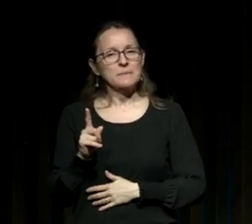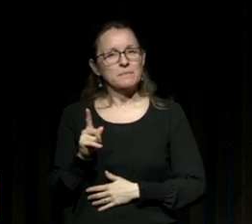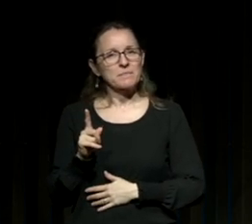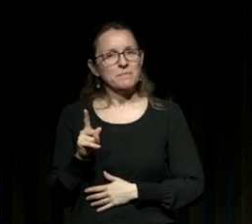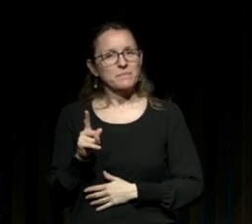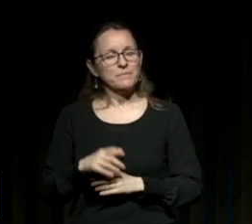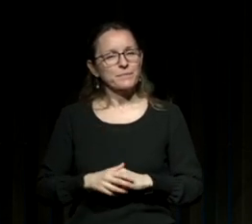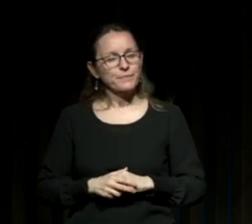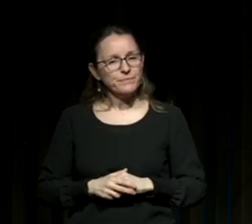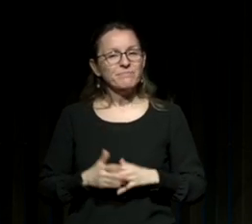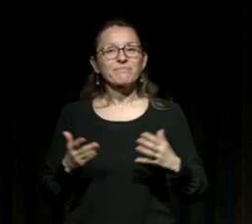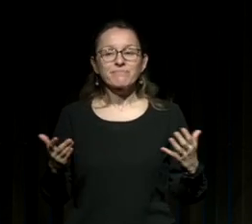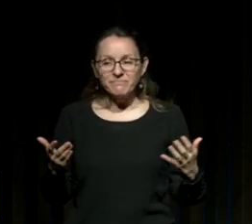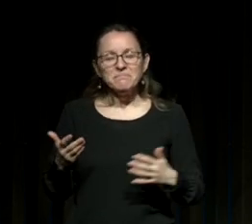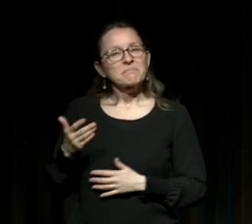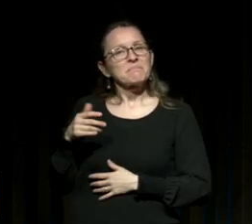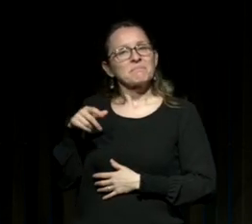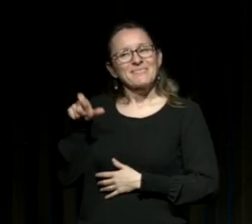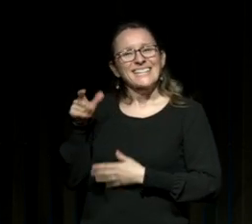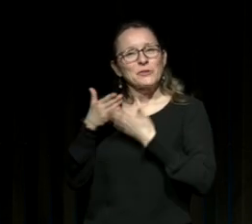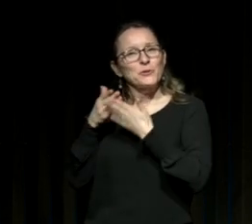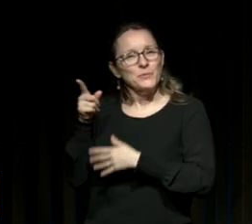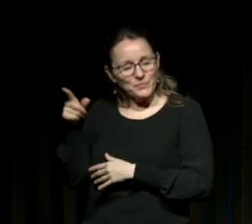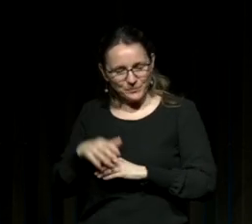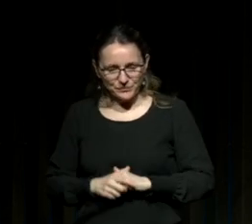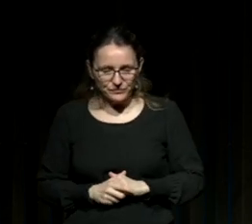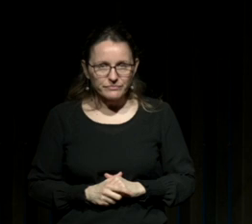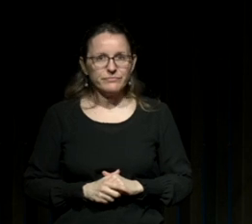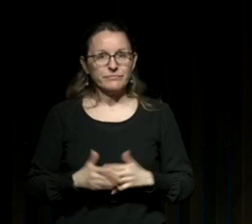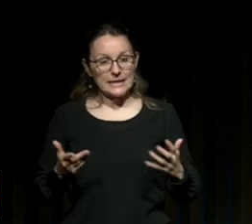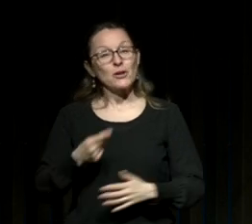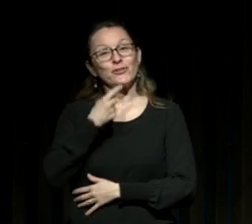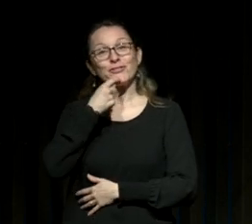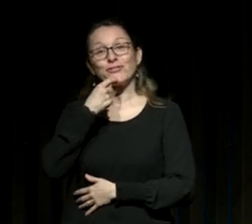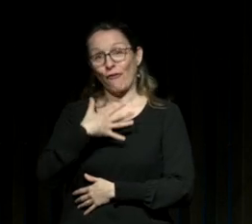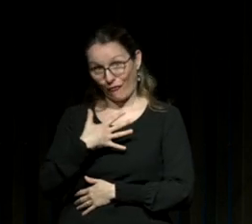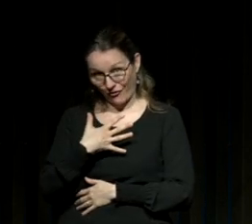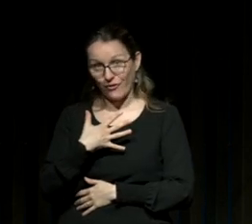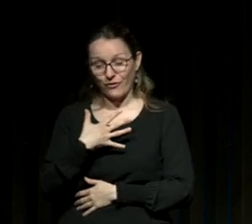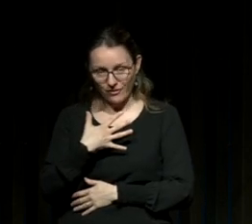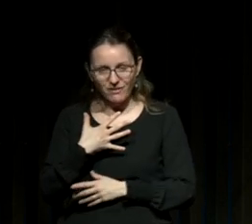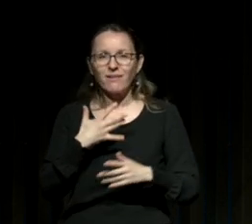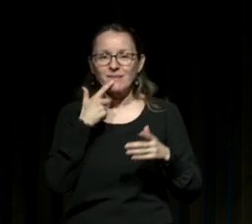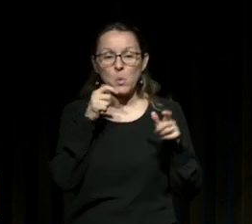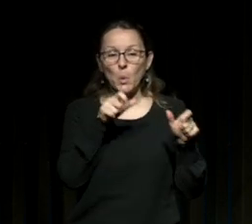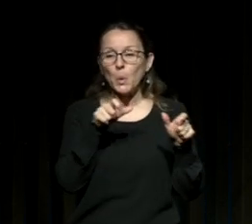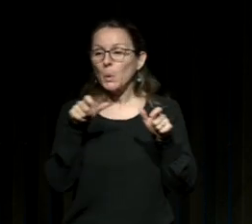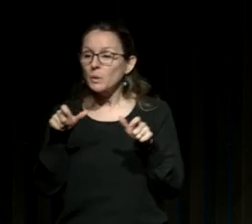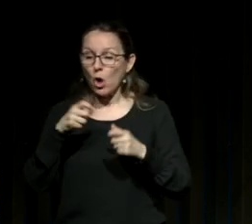les auteurs ont mesuré les concentrations dans le sens de deux hormones qui sont impliqués dans